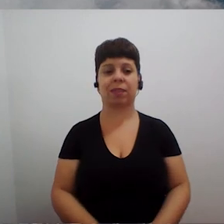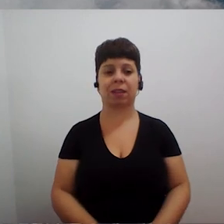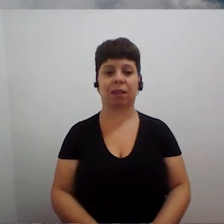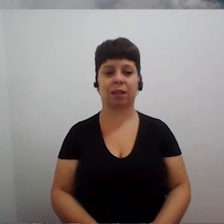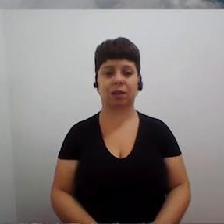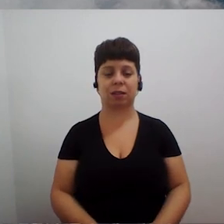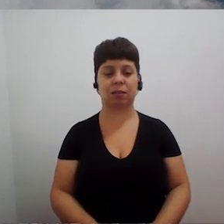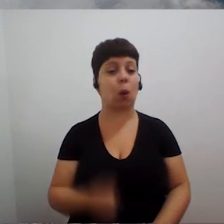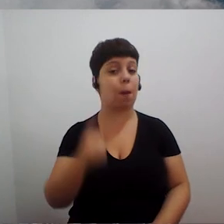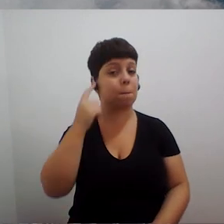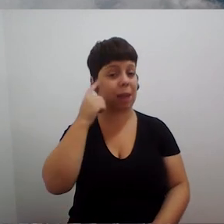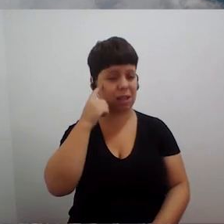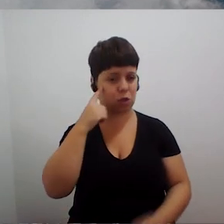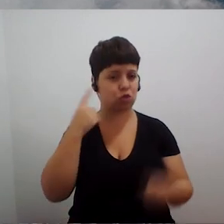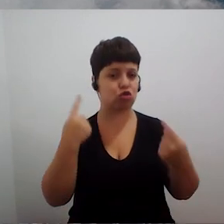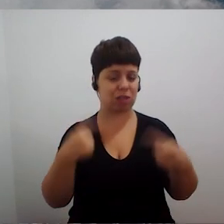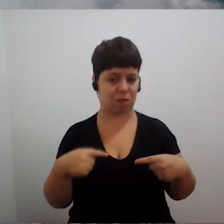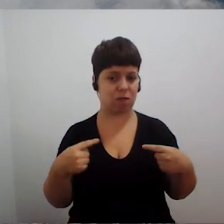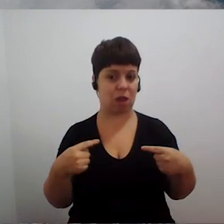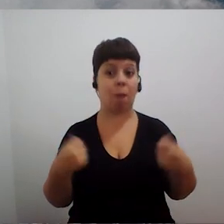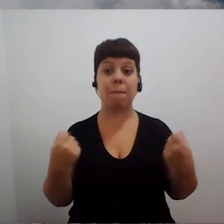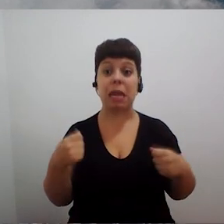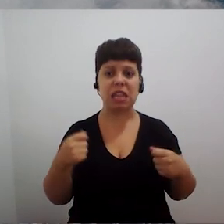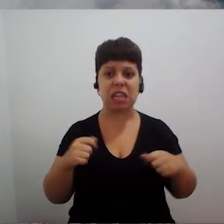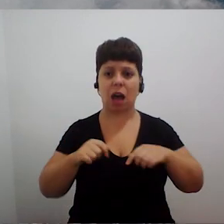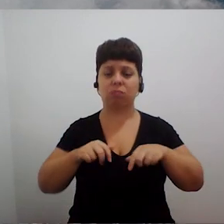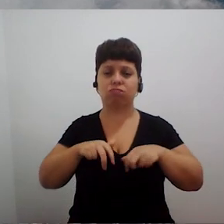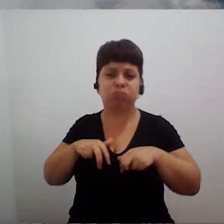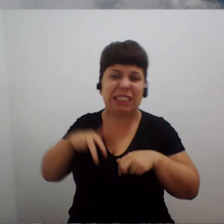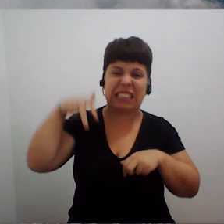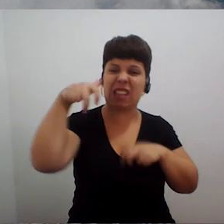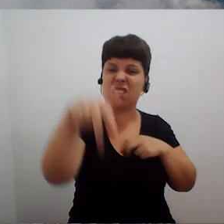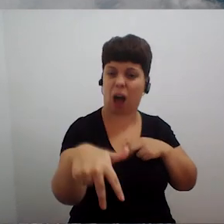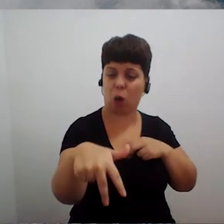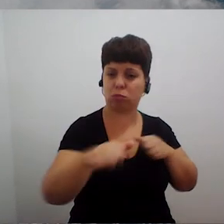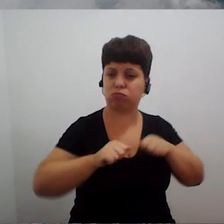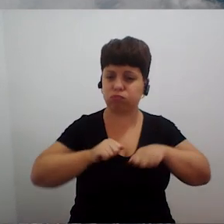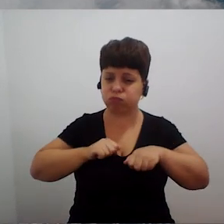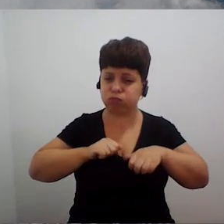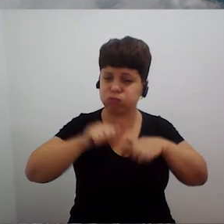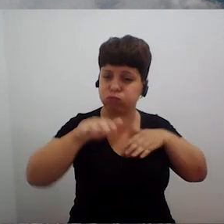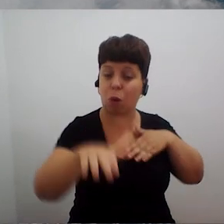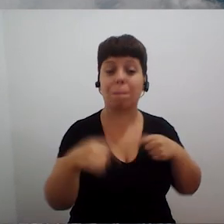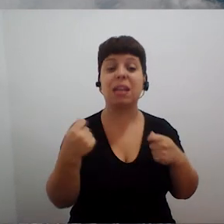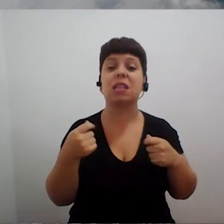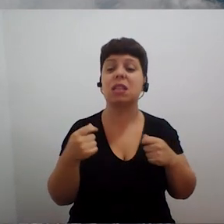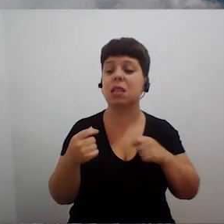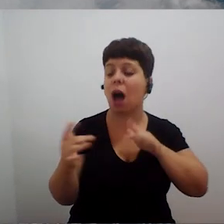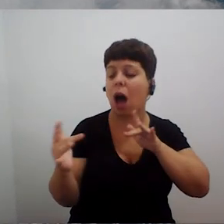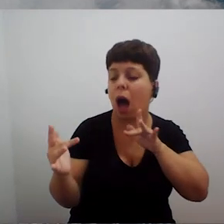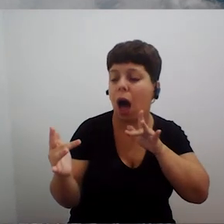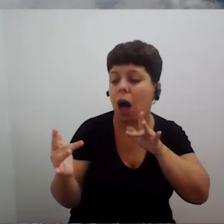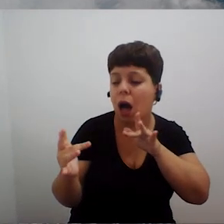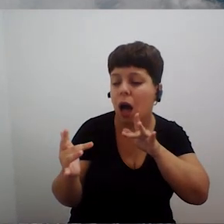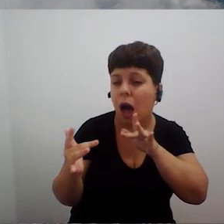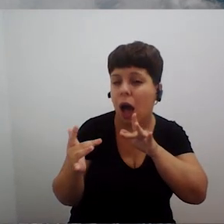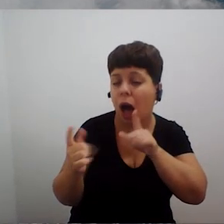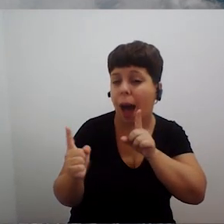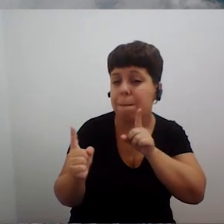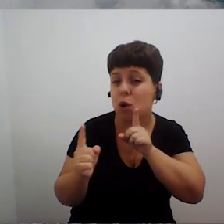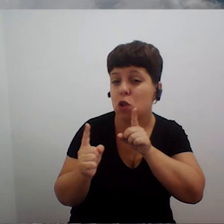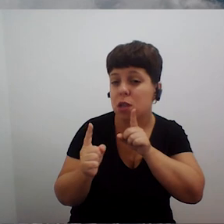nós, acho que um grande desafio um grande salto que a gente pode dar, é em gerar aproximações